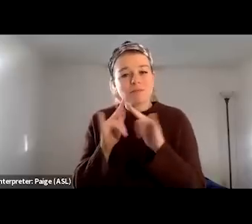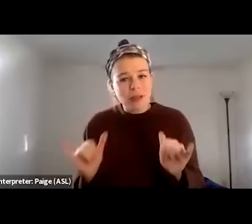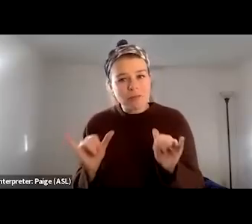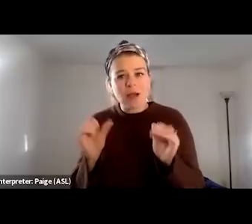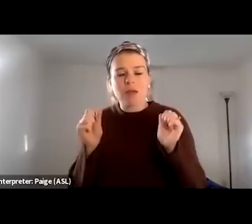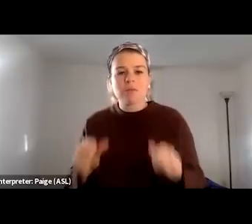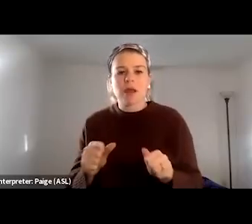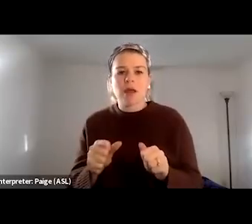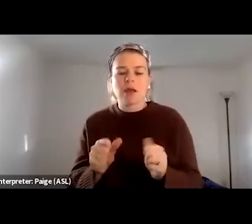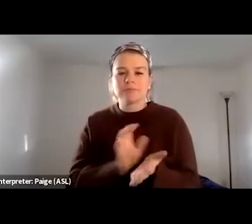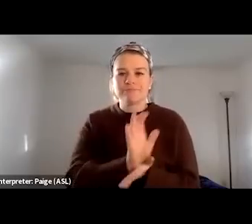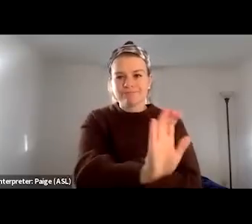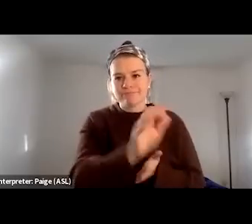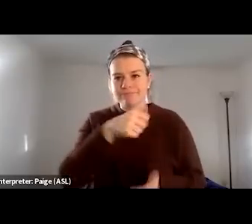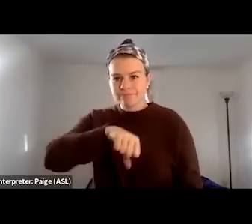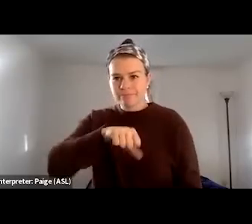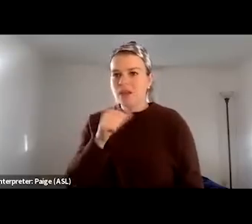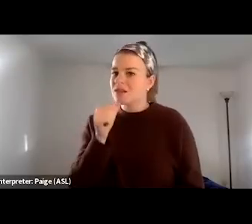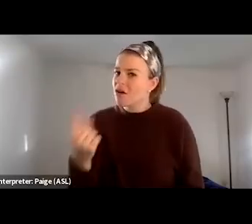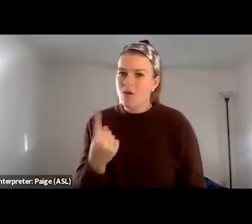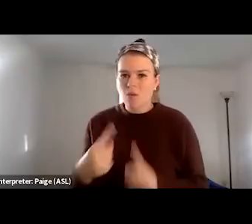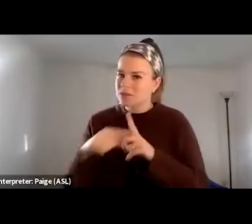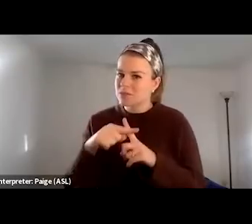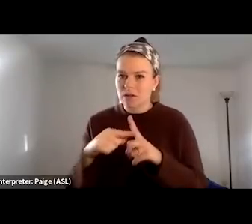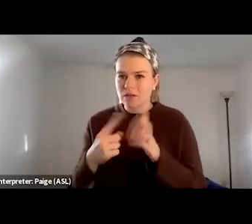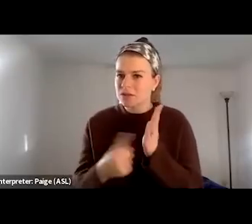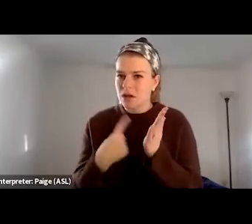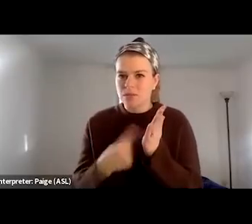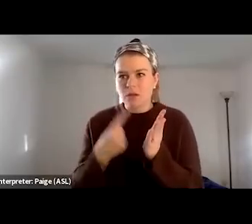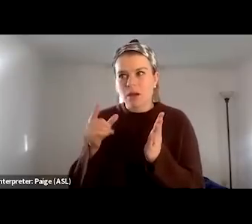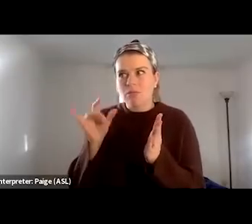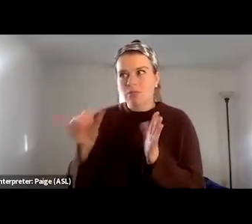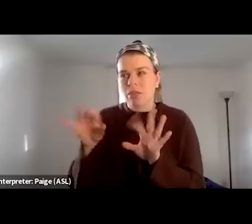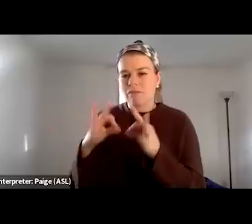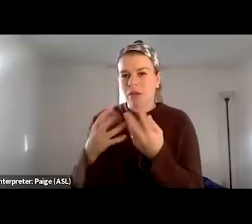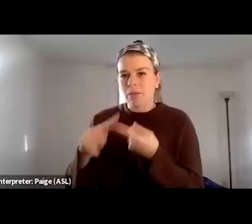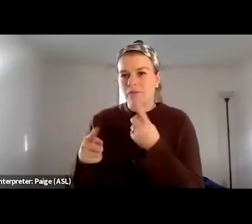No siempre es completamente positivo. También puede haber rechazo que proviene de la familia y los amigos.